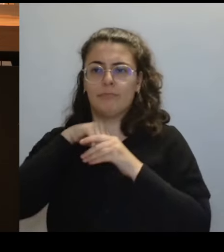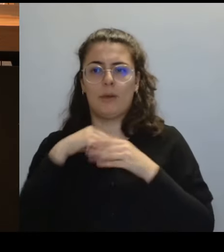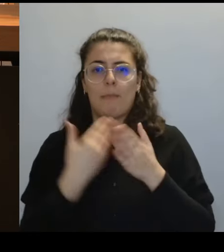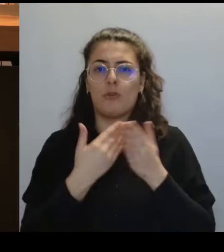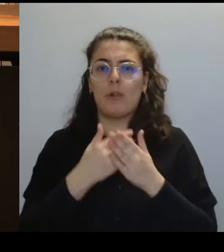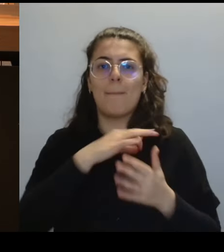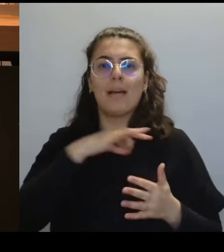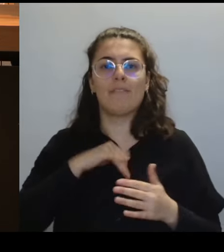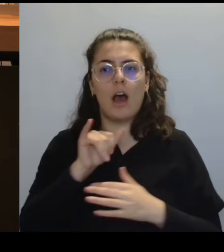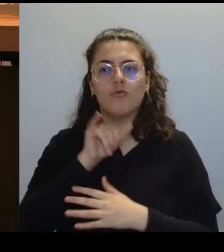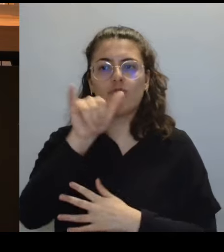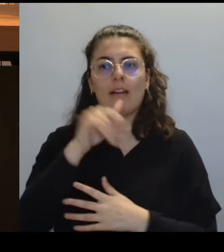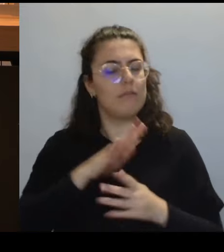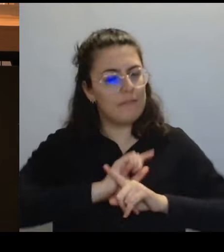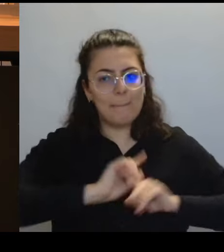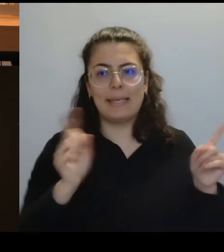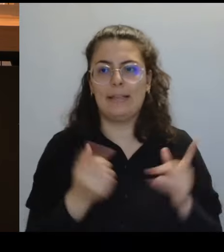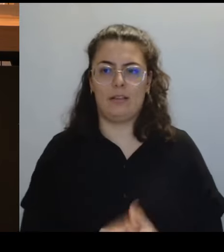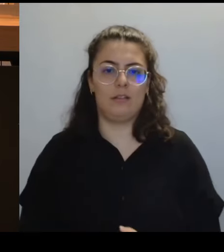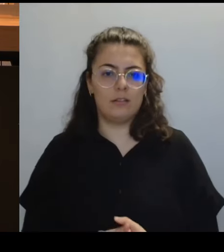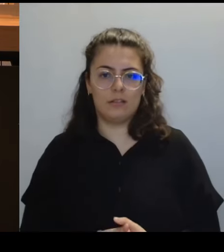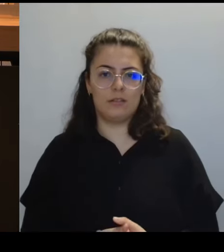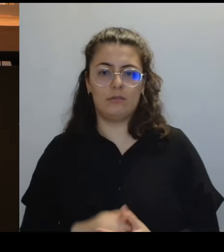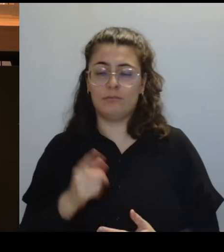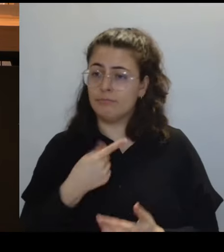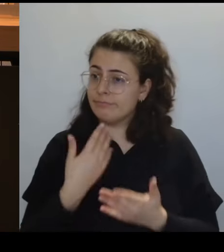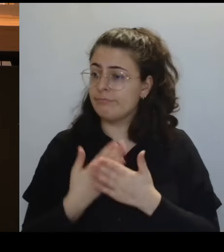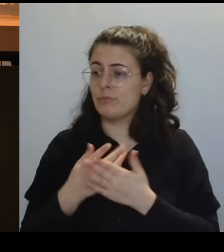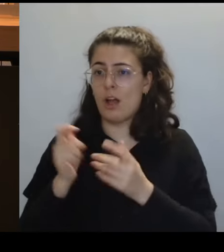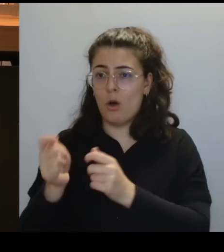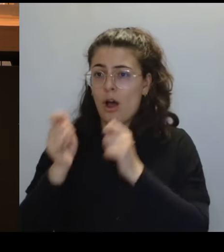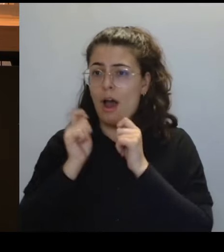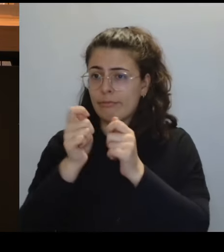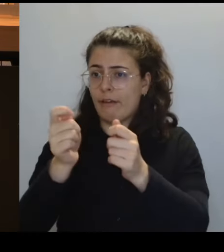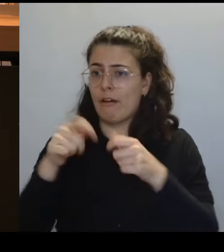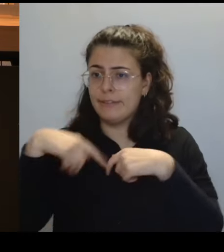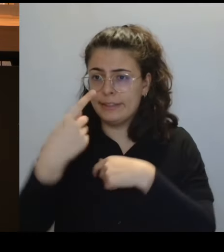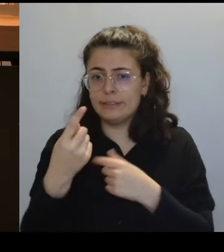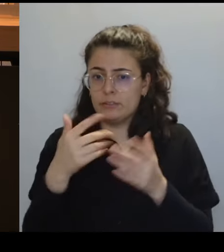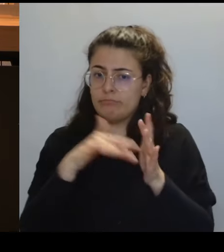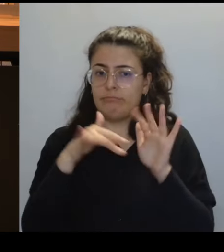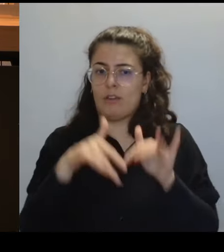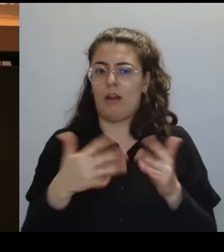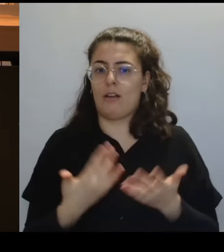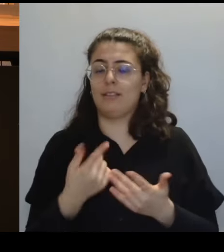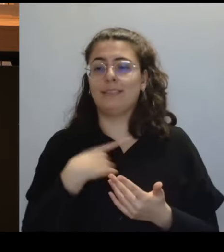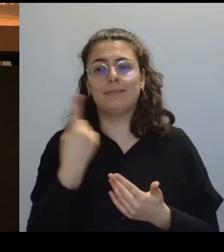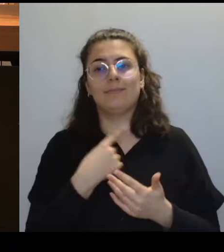auch den nächsten Antrag vorgelegt. Das ist natürlich die Frage des Tempolimits. Auch darauf wurde in der Debatte schon eingegangen.